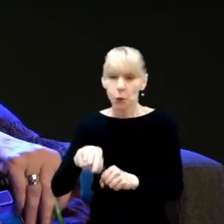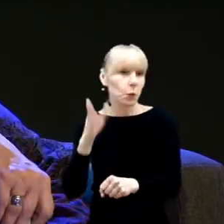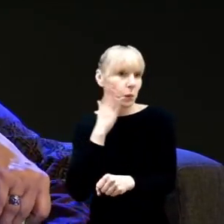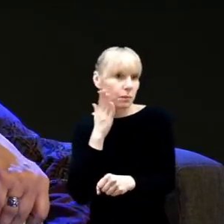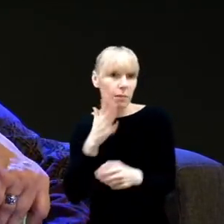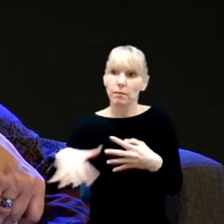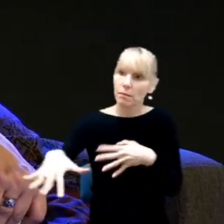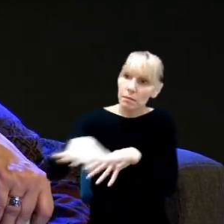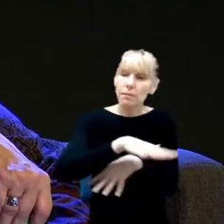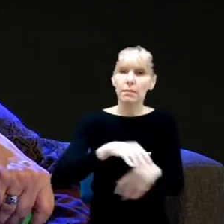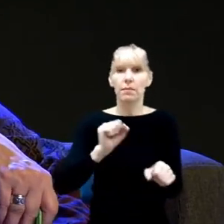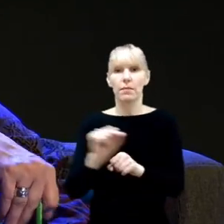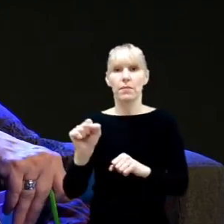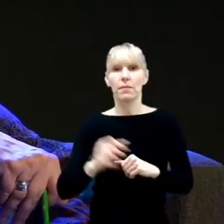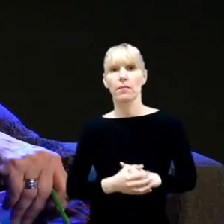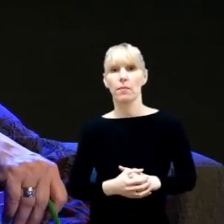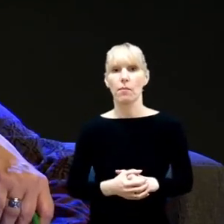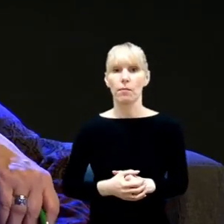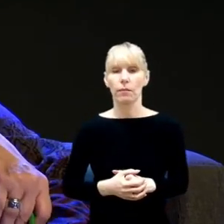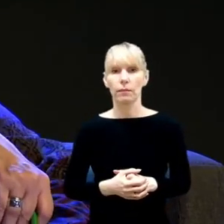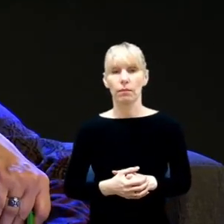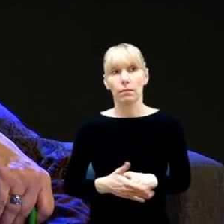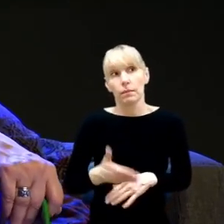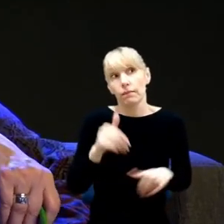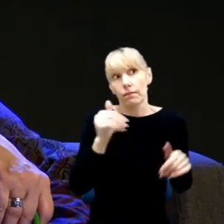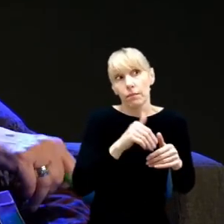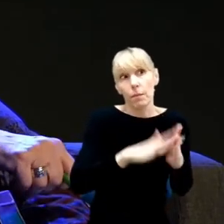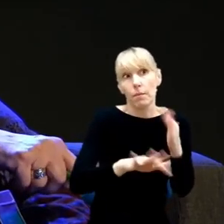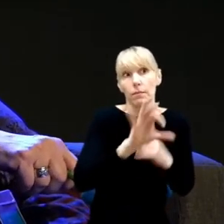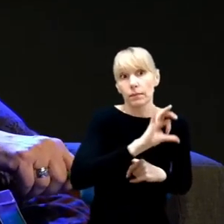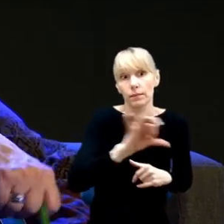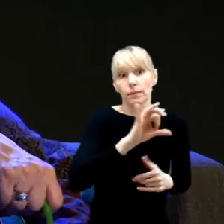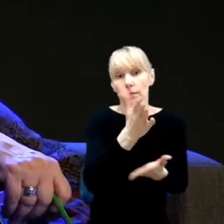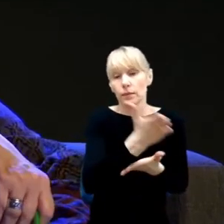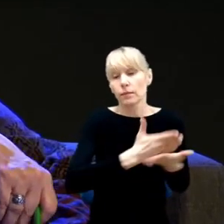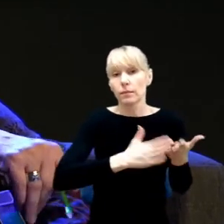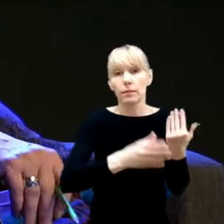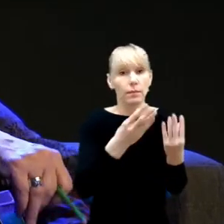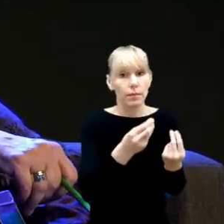Mamy specjalne strefy ekonomiczne, być może teraz powinniśmy zacząć mówić o specjalnych strefach mieszkaniowych.